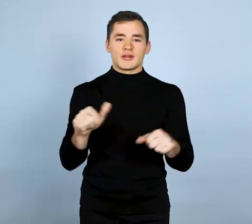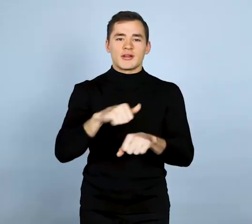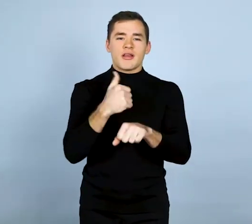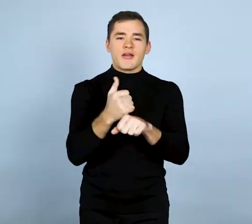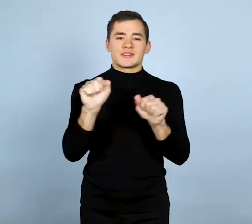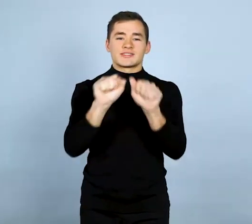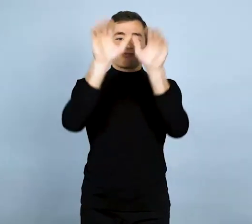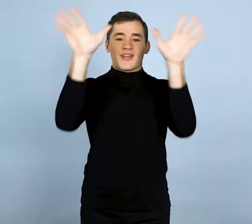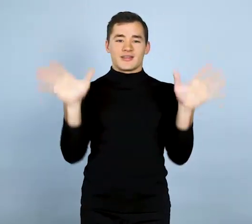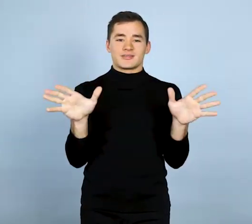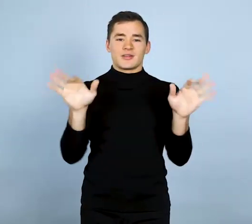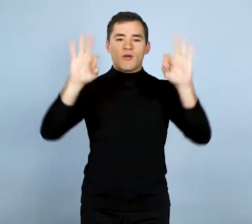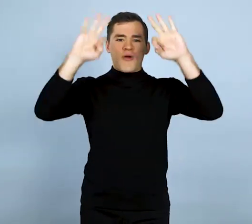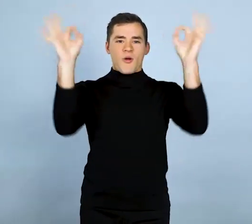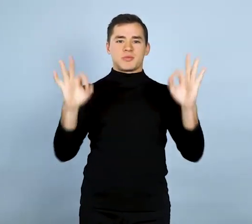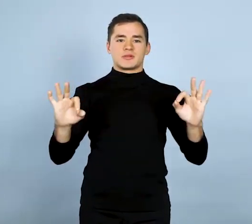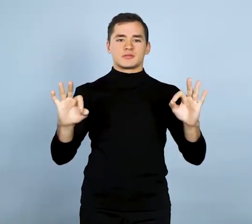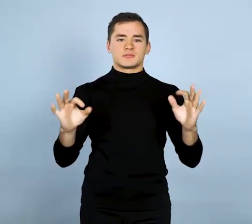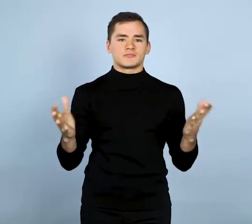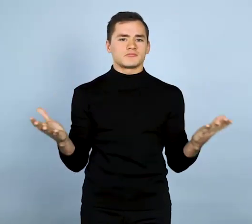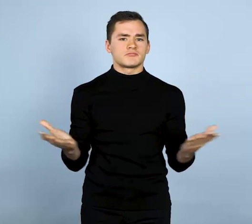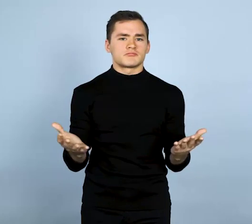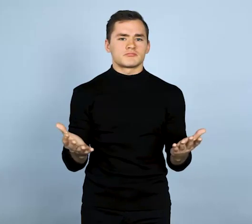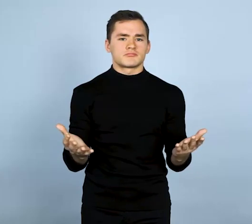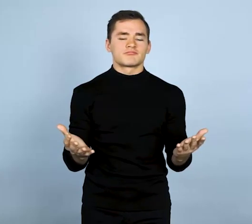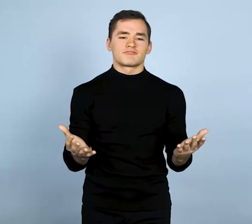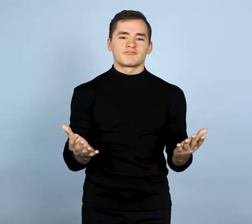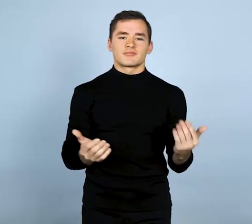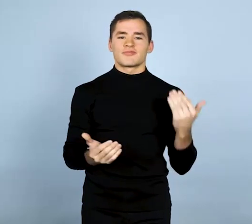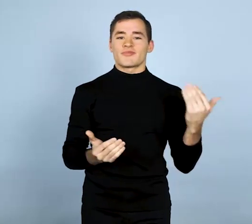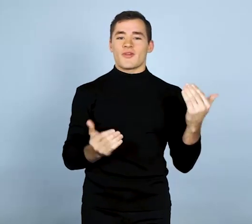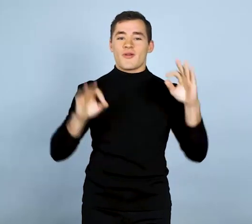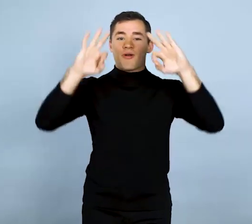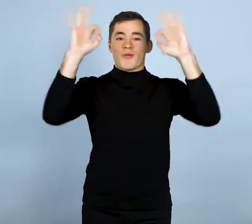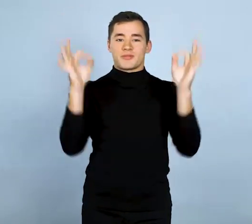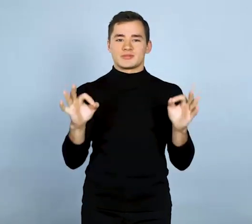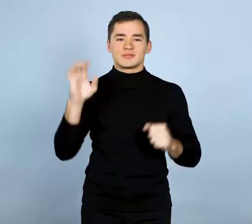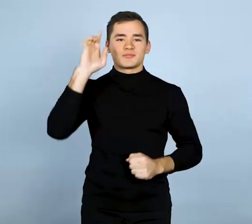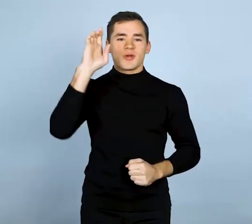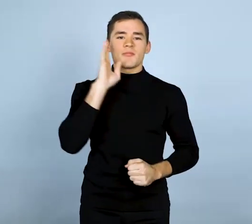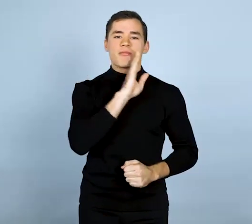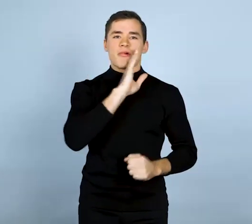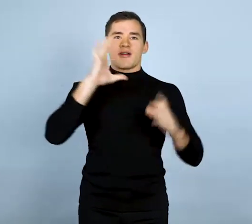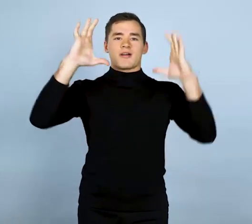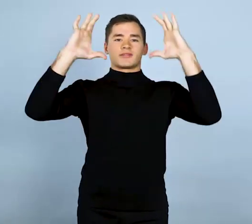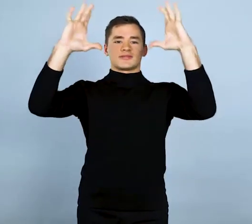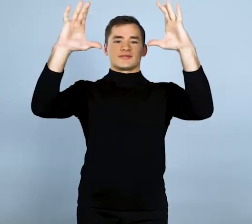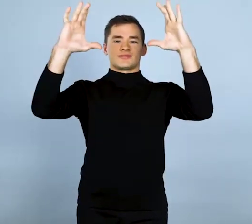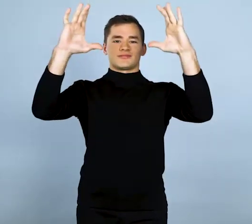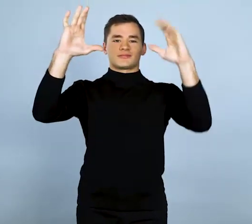главной новгородской святыней является образ Богоматери Знамения.